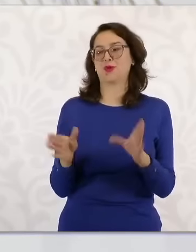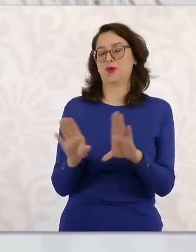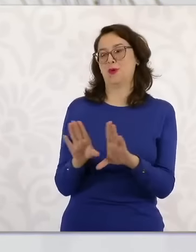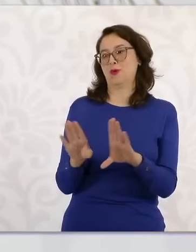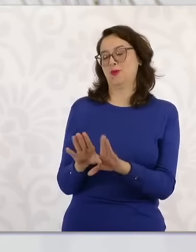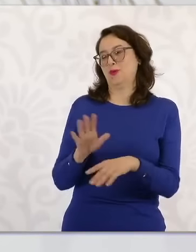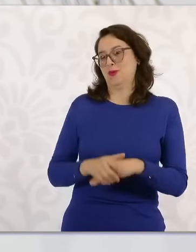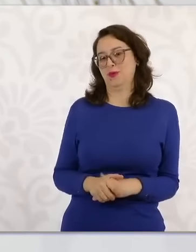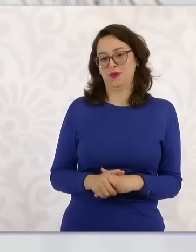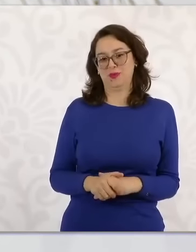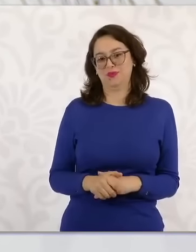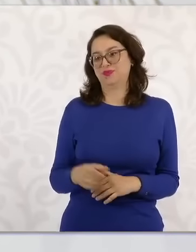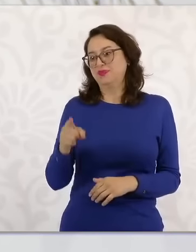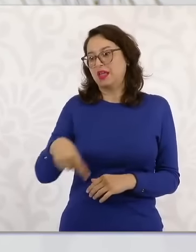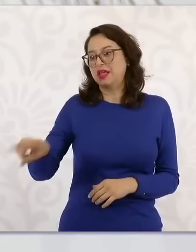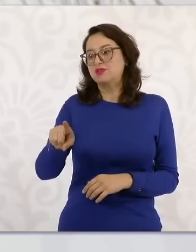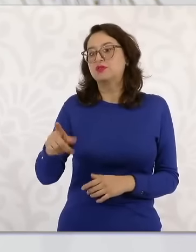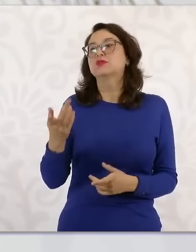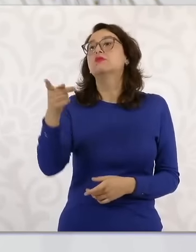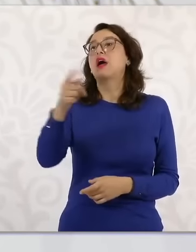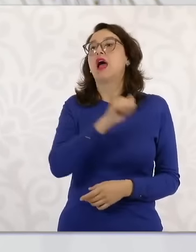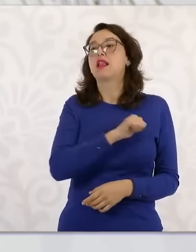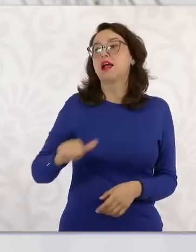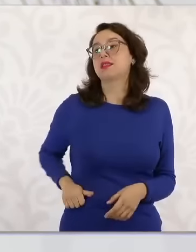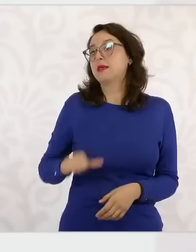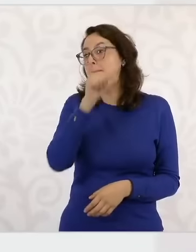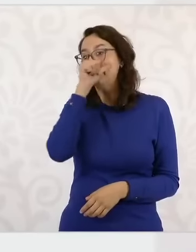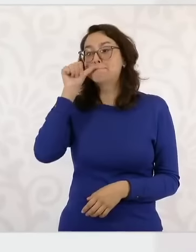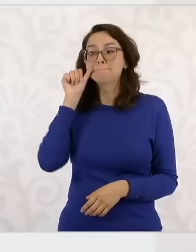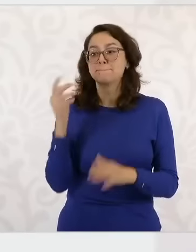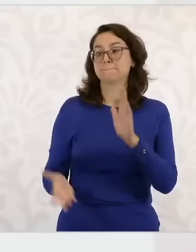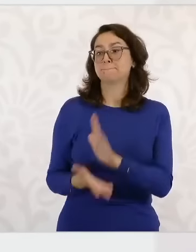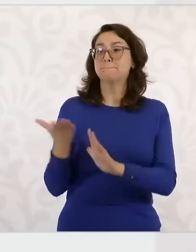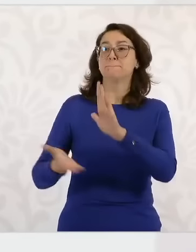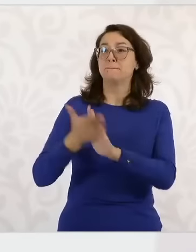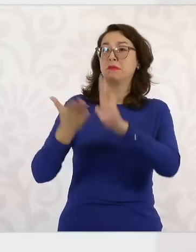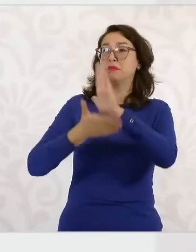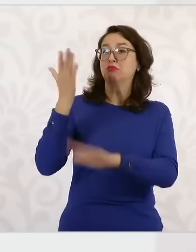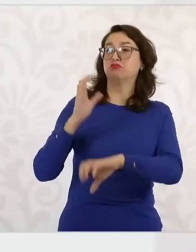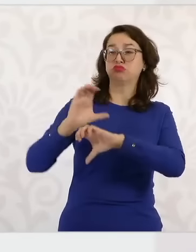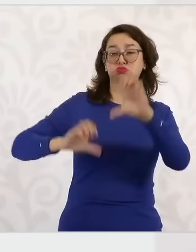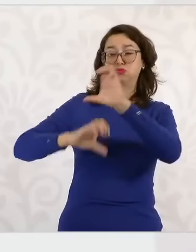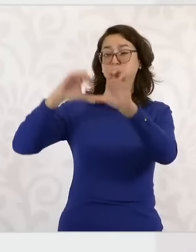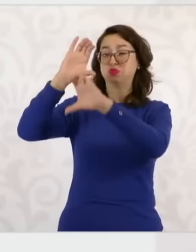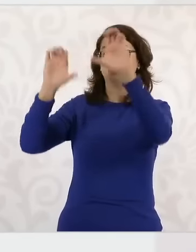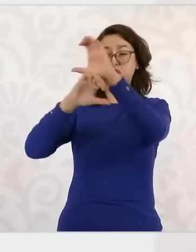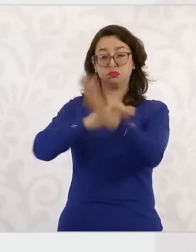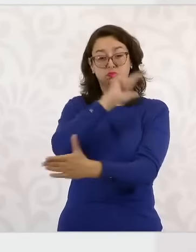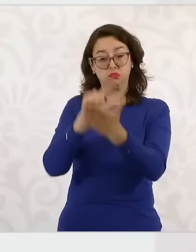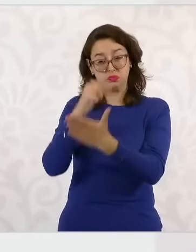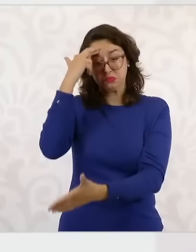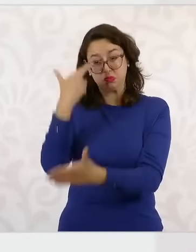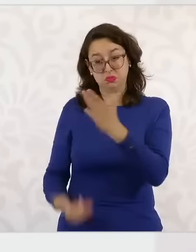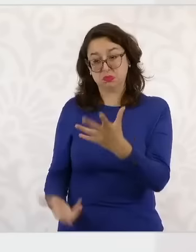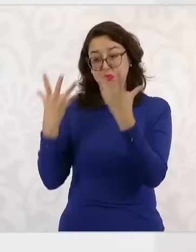llenaron de edificios ilegales la alcaldía Benito Juárez en la ciudad de México?